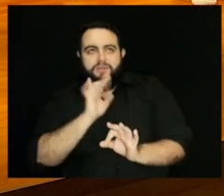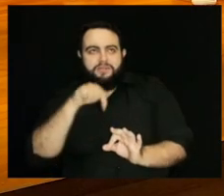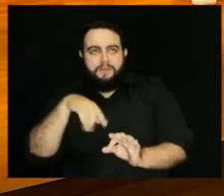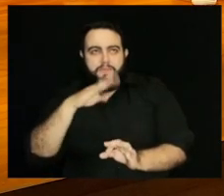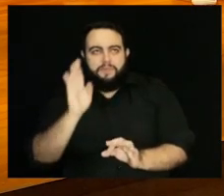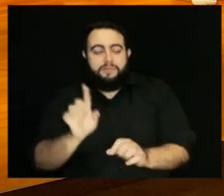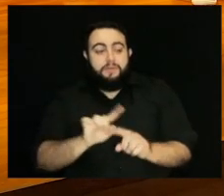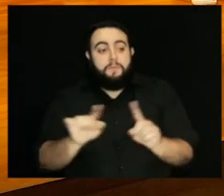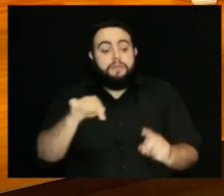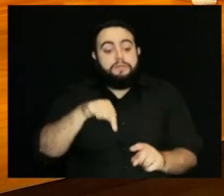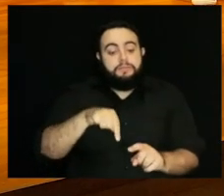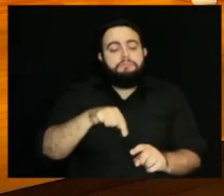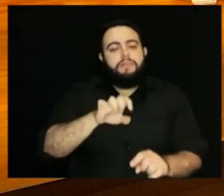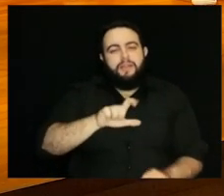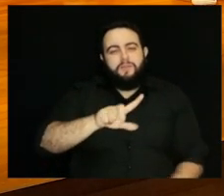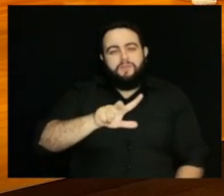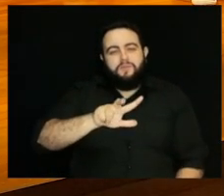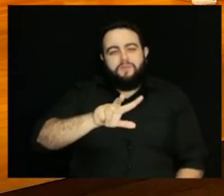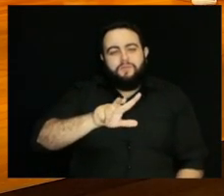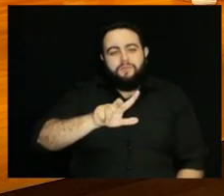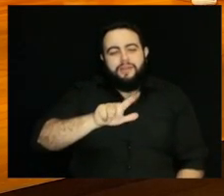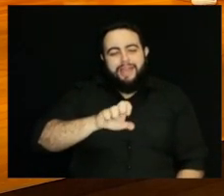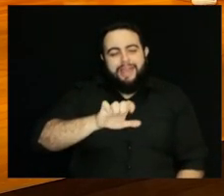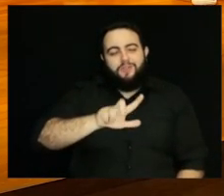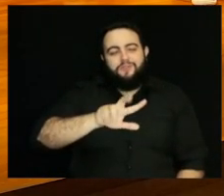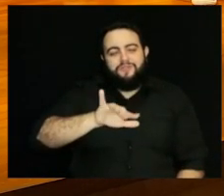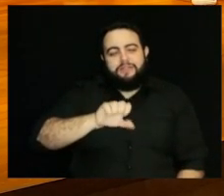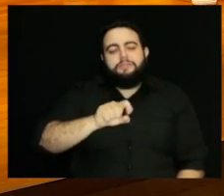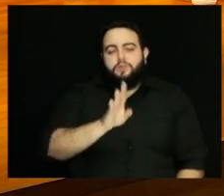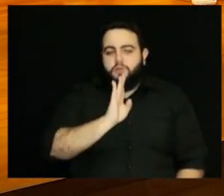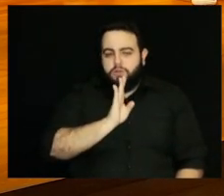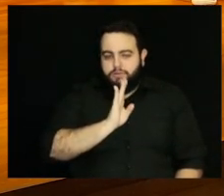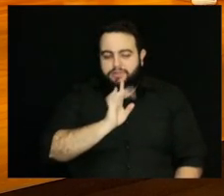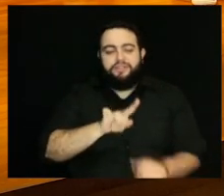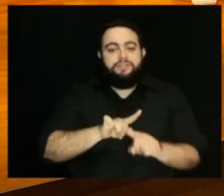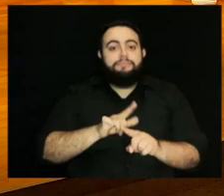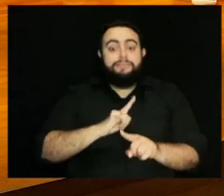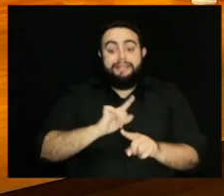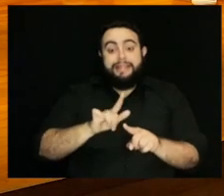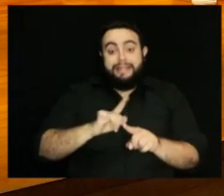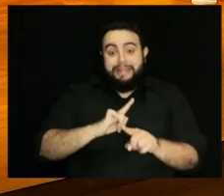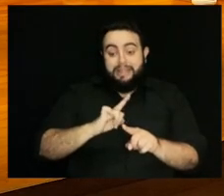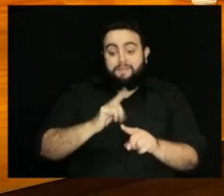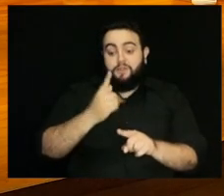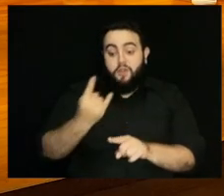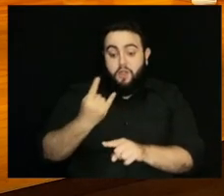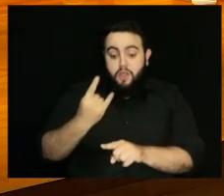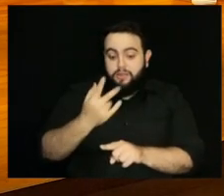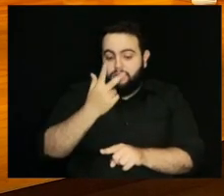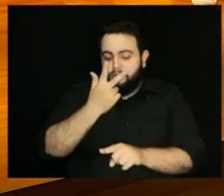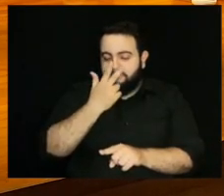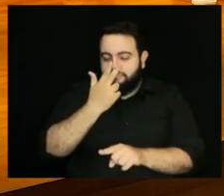cometas, entre eles e os Beatles teve uma fase de rock instrumental do qual a música que todo mundo